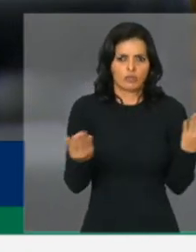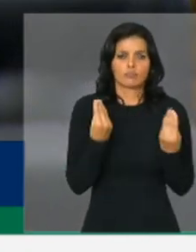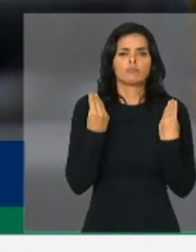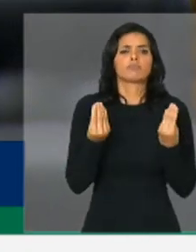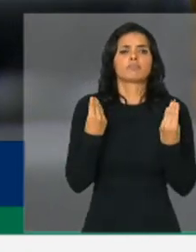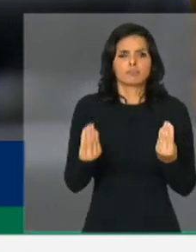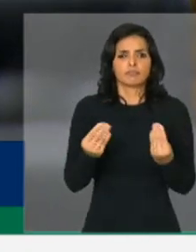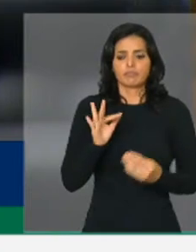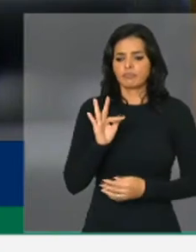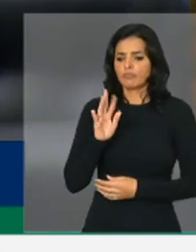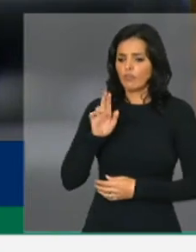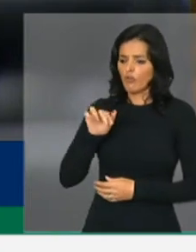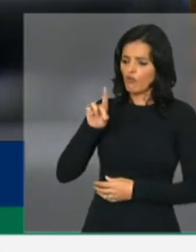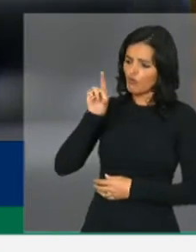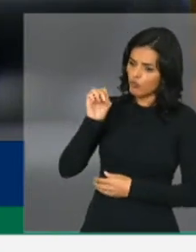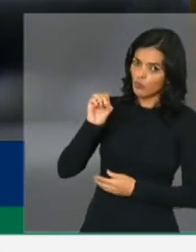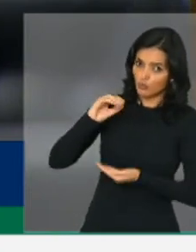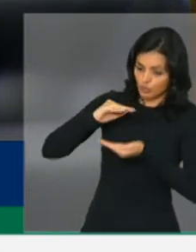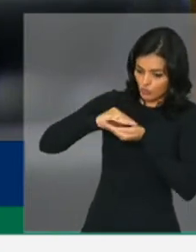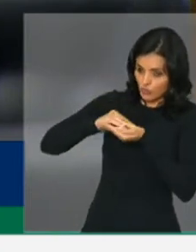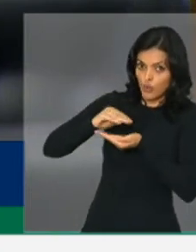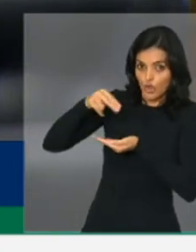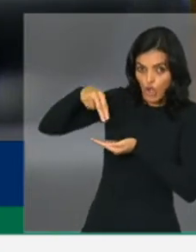DAQUELES QUE ADQUIRIRAM OS RECURSOS PRA QUE A ATIVIDADE TENHA CONTINUIDADE. POR ISSO